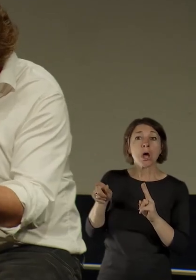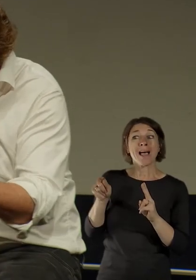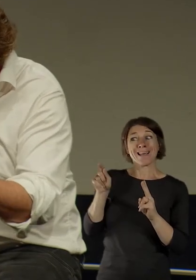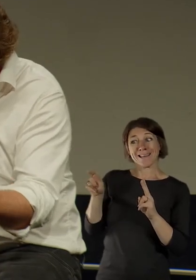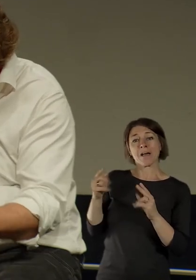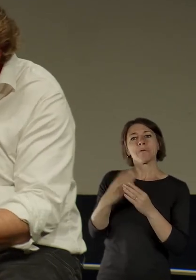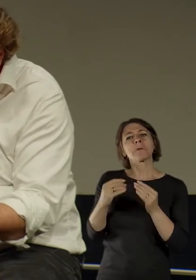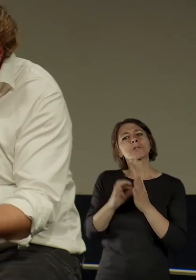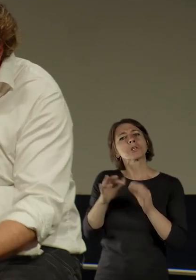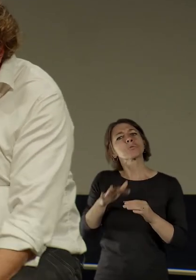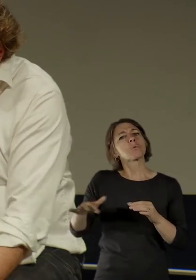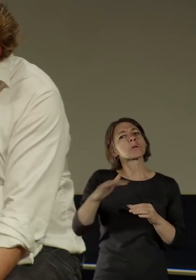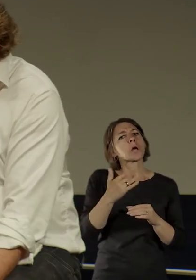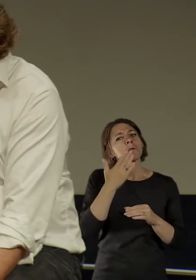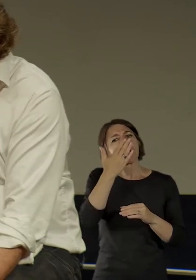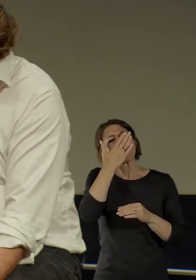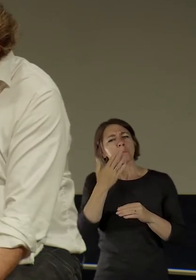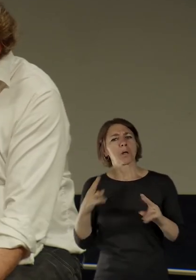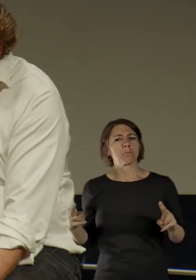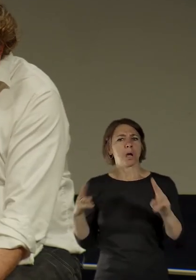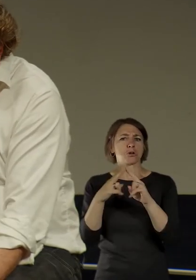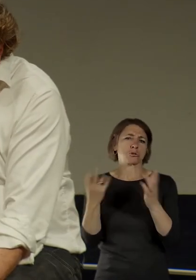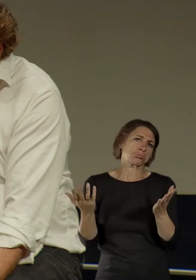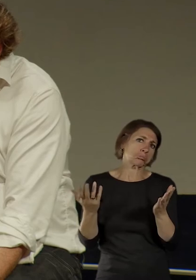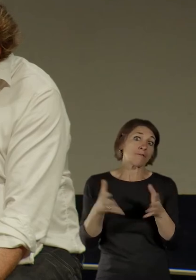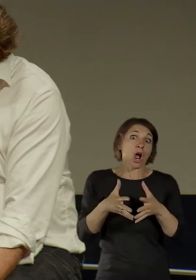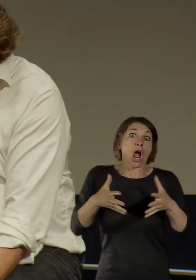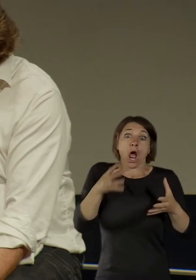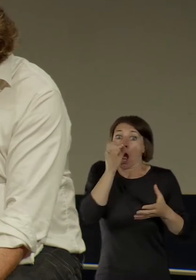v porovnání s ostatními. Má zhruba dva miliony obyvatel.